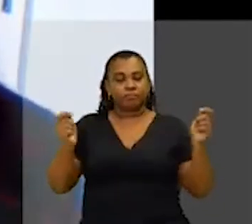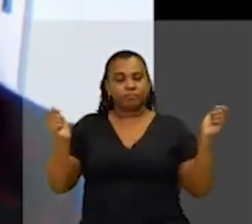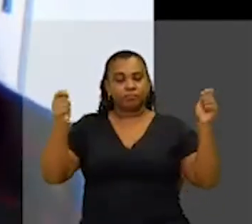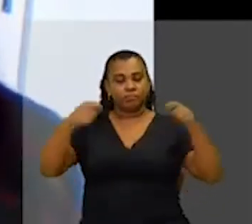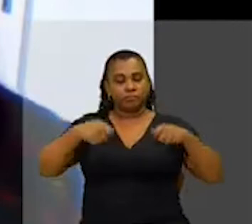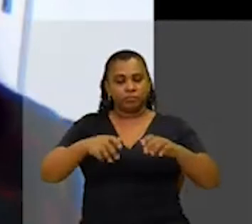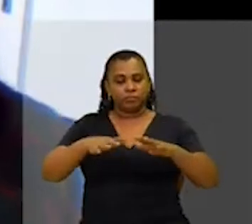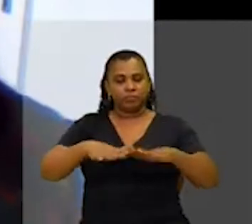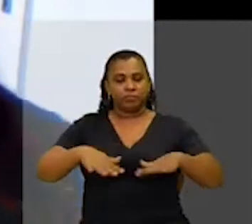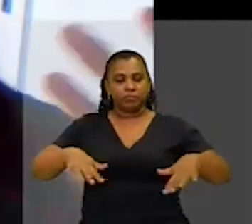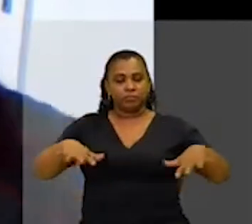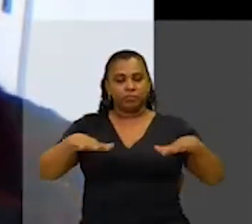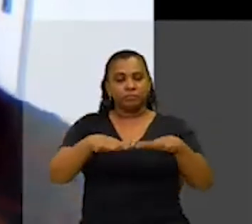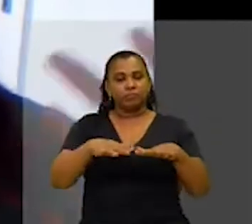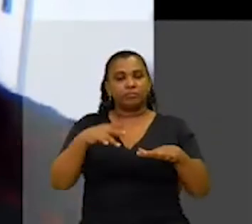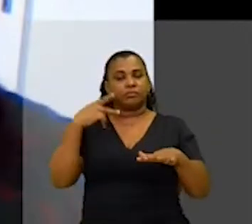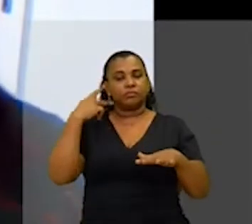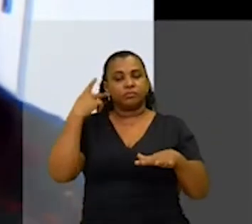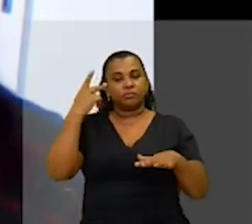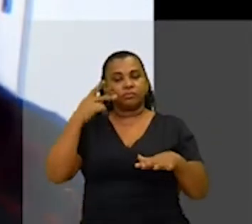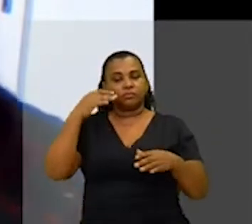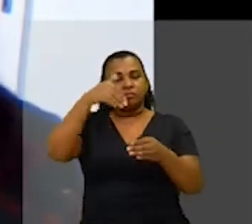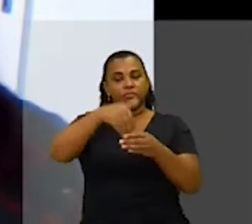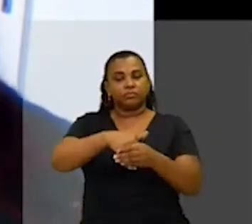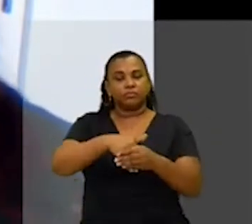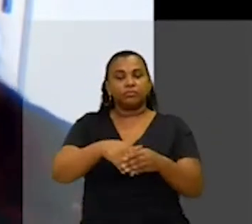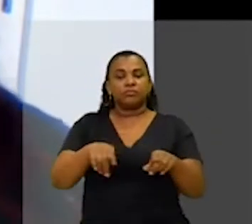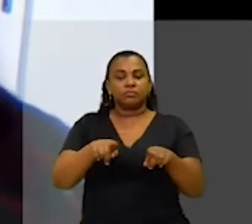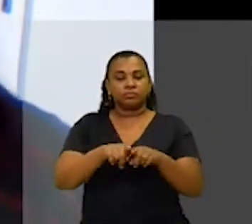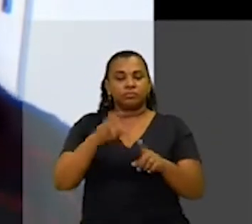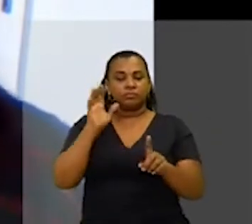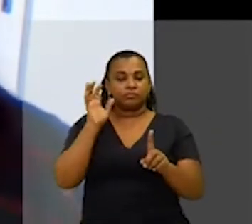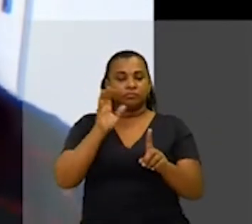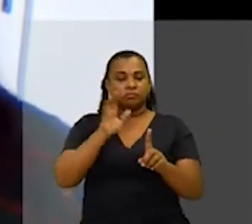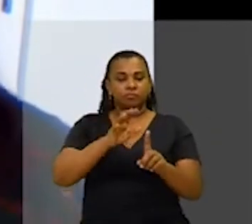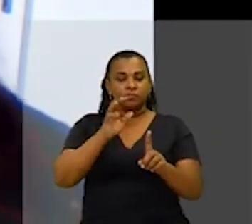política eleitoral e seguindo também sobre a de localização de representação política